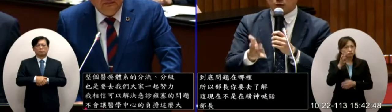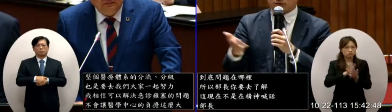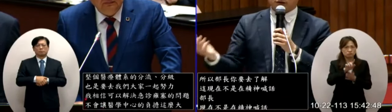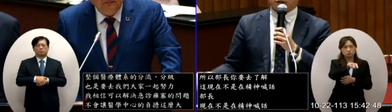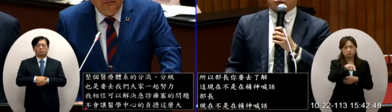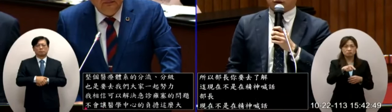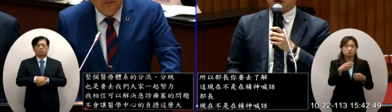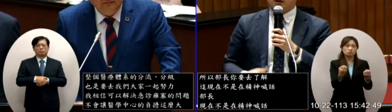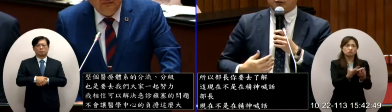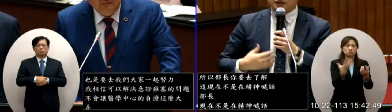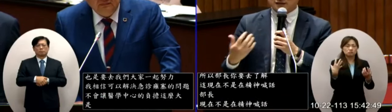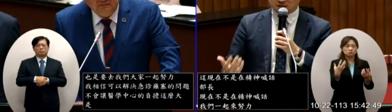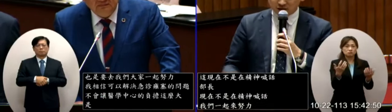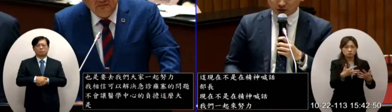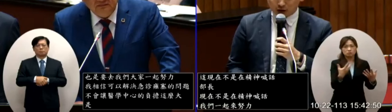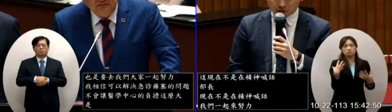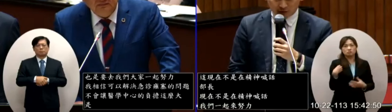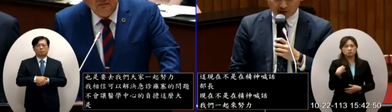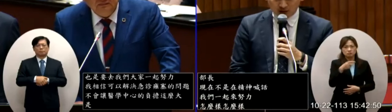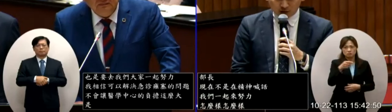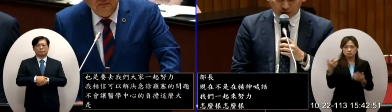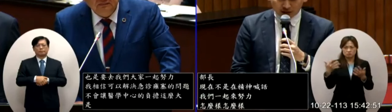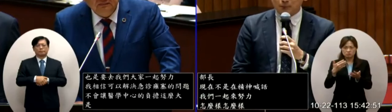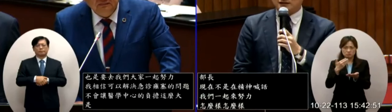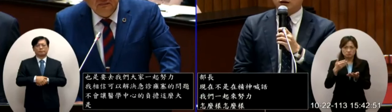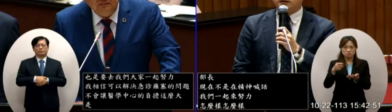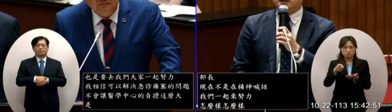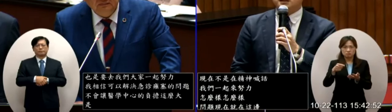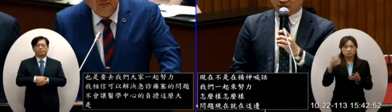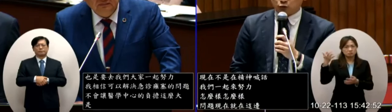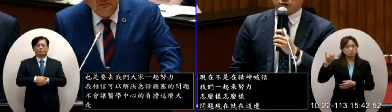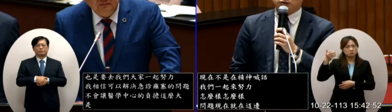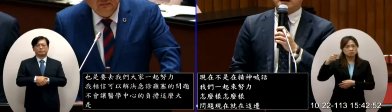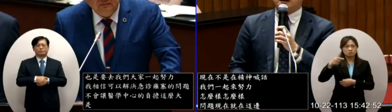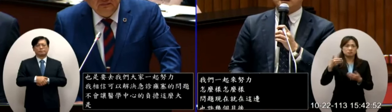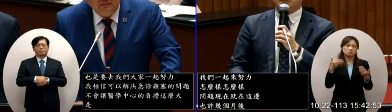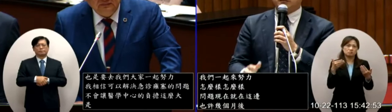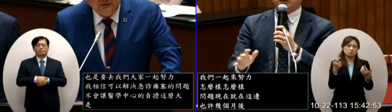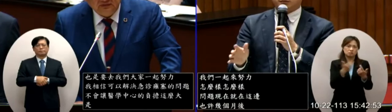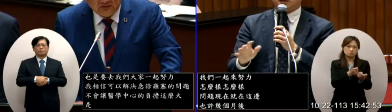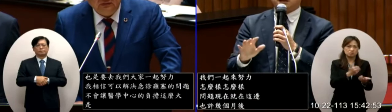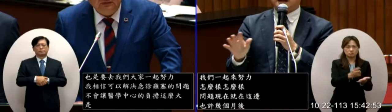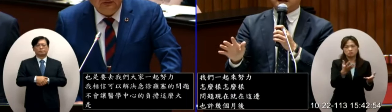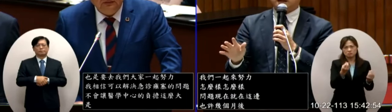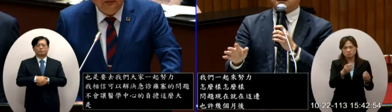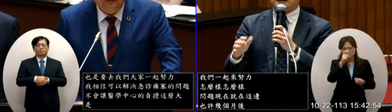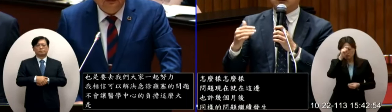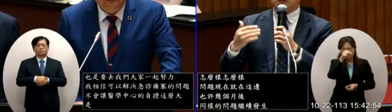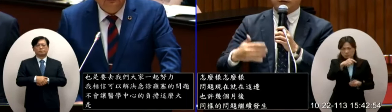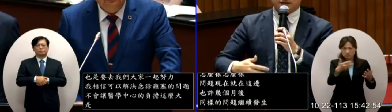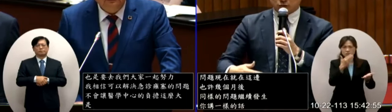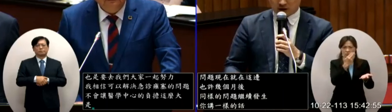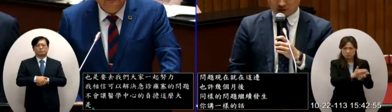但是問題沒有解決 我們現在只是希望說 我們可以把這個問題解決 就這樣而已 並沒有什麼責難的意思 但是我們發現說